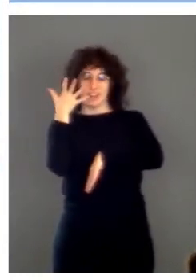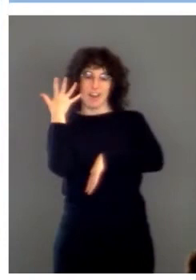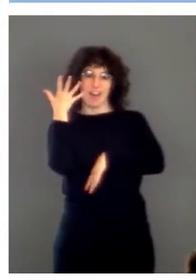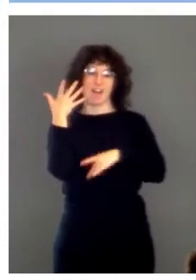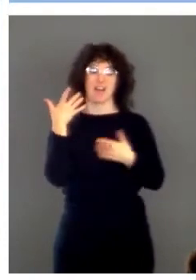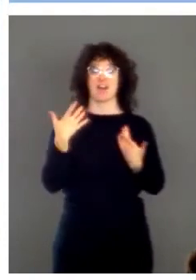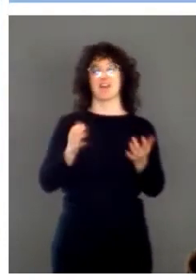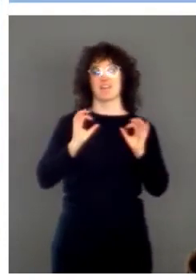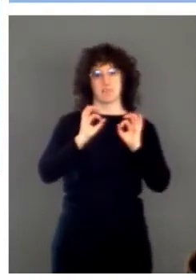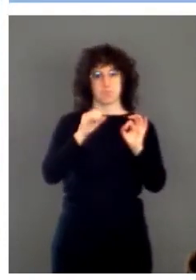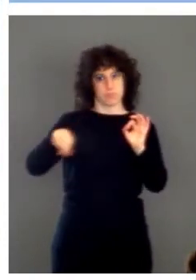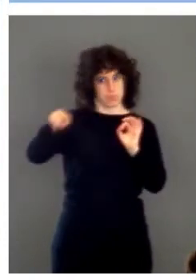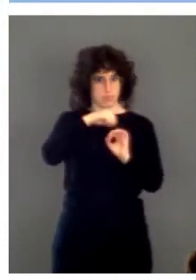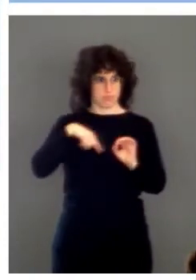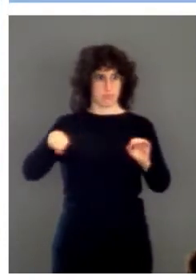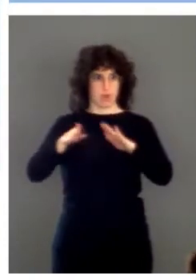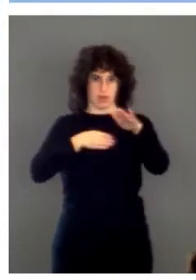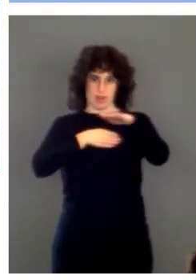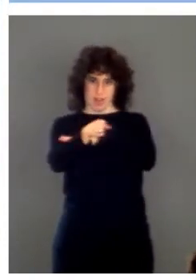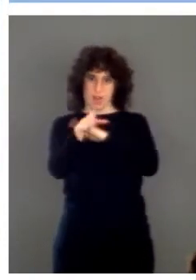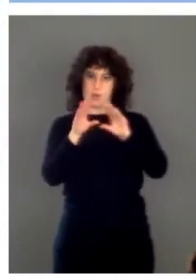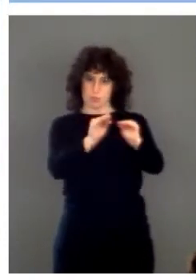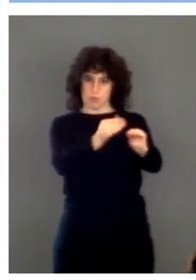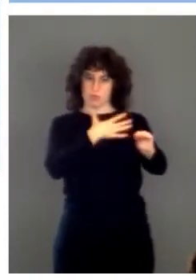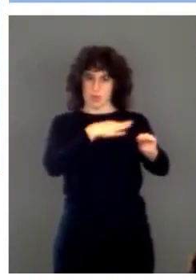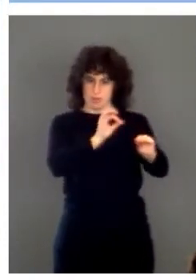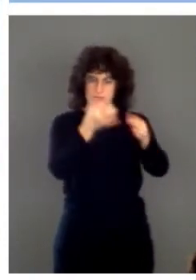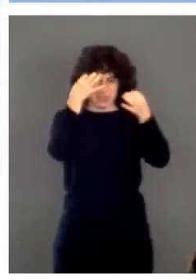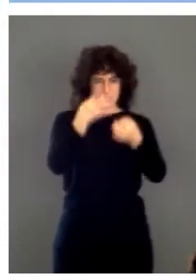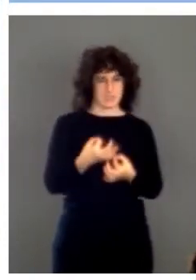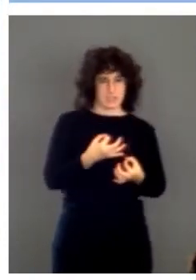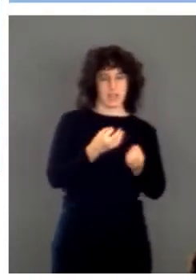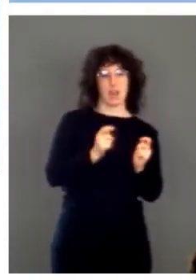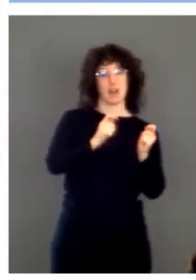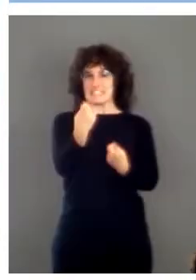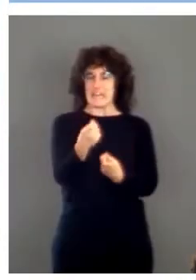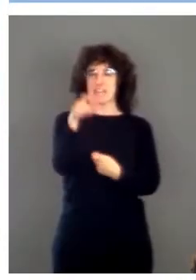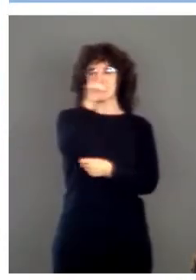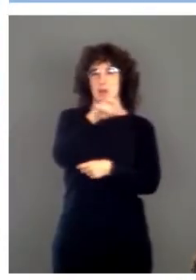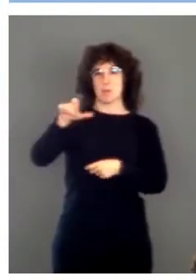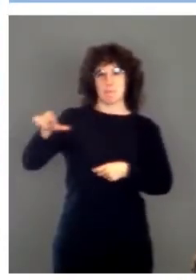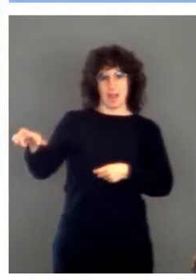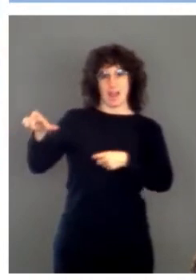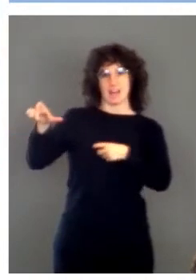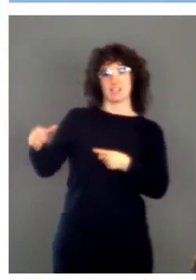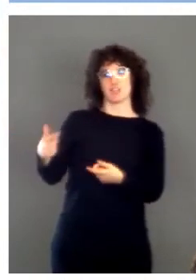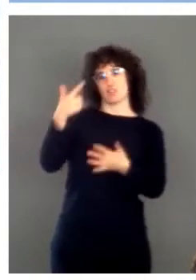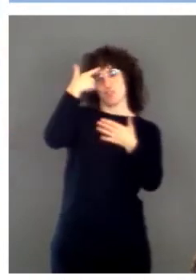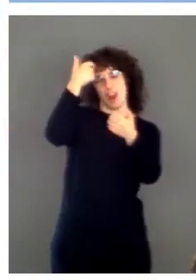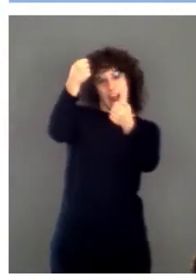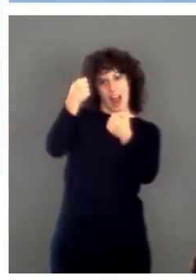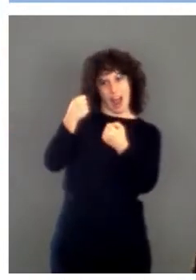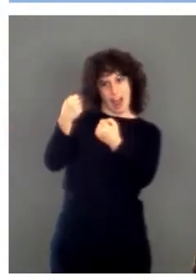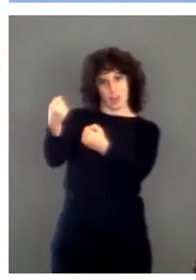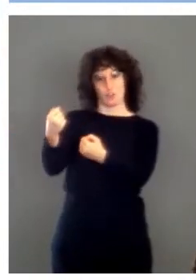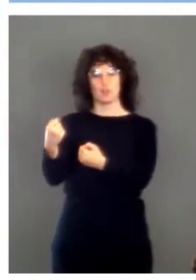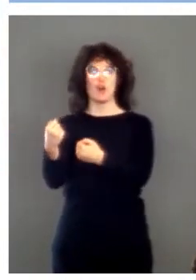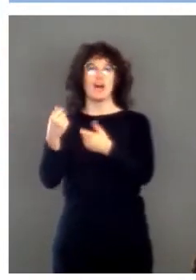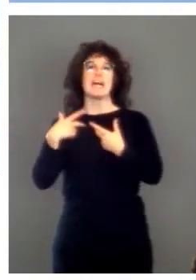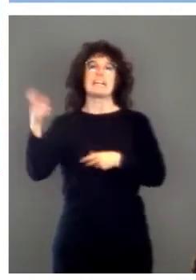Seguro seguro que os trae Buenas eh noticias y también Beneficios Le pido a la consejera De nuevo que me acompañe Además a lo largo de